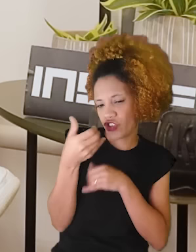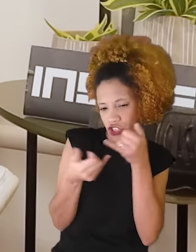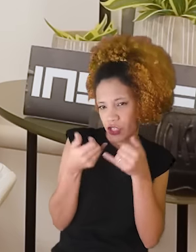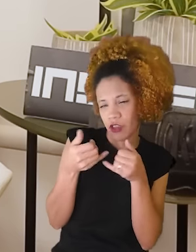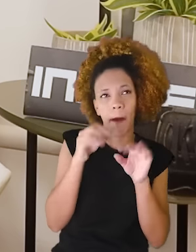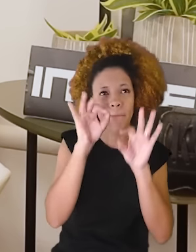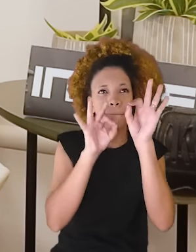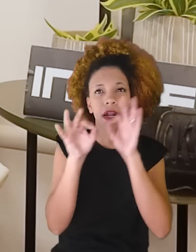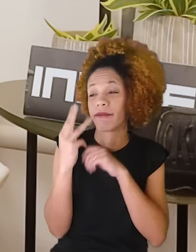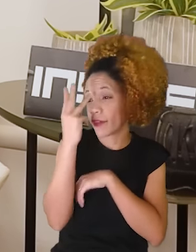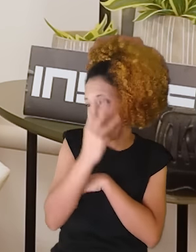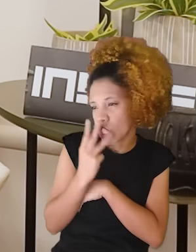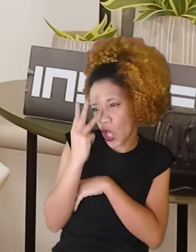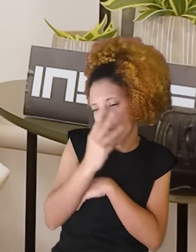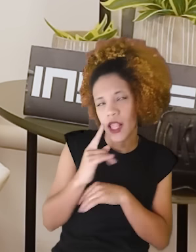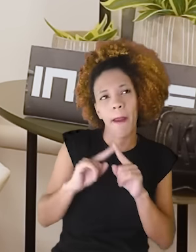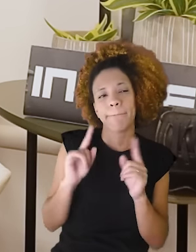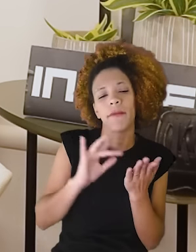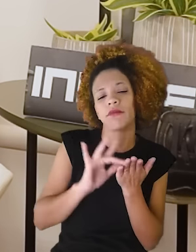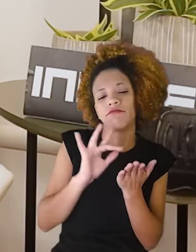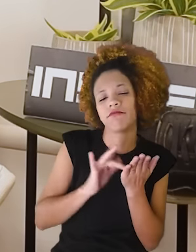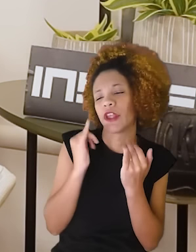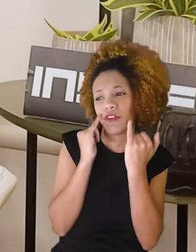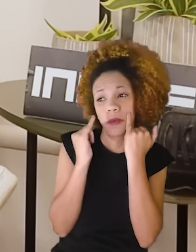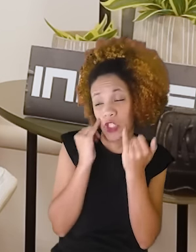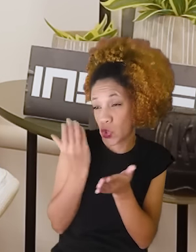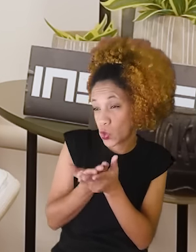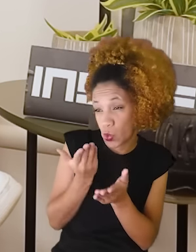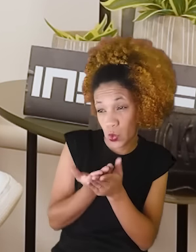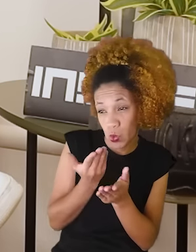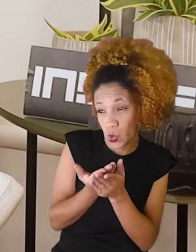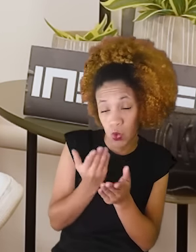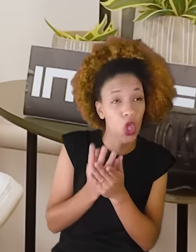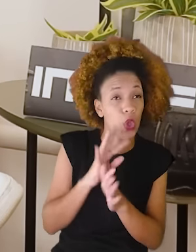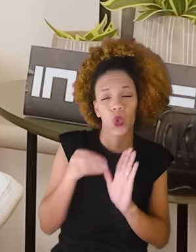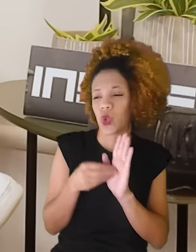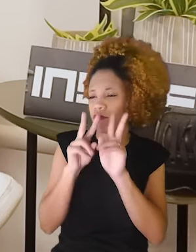kos por dia mas ele em geral ele vê muita notícia estuda muito sobre tudo todos assuntos eu sempre